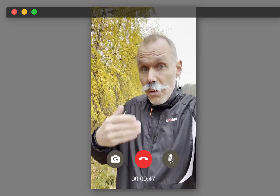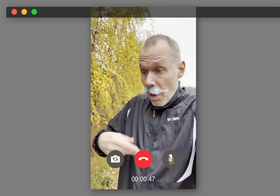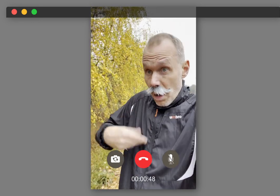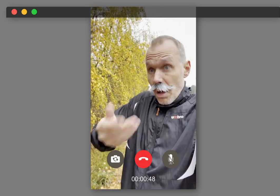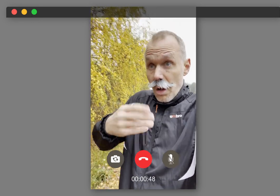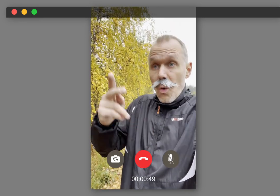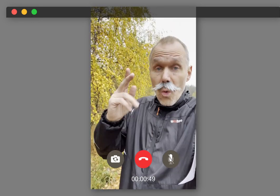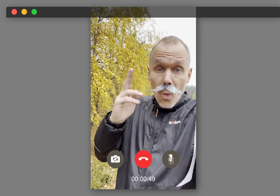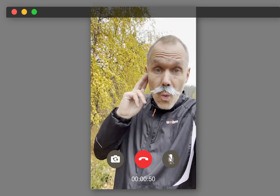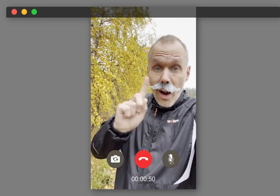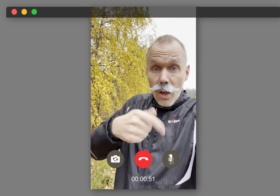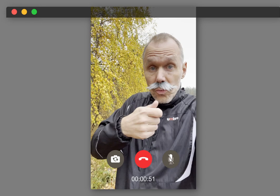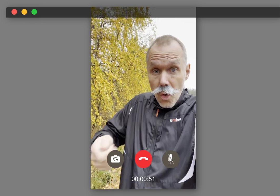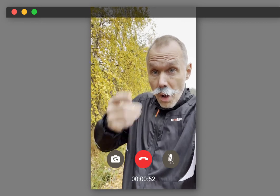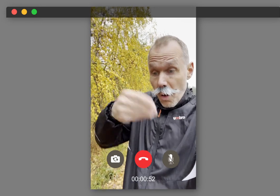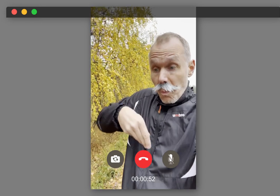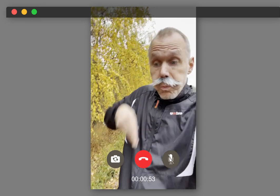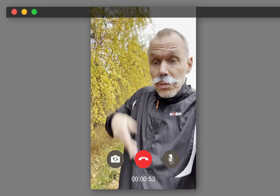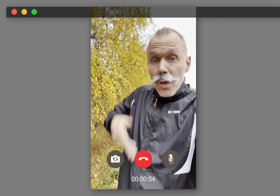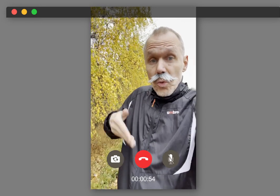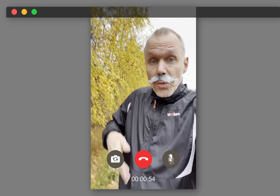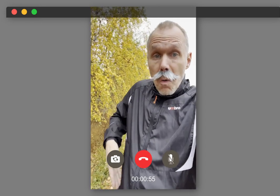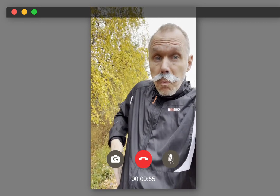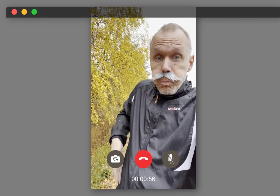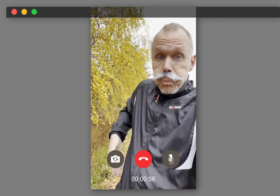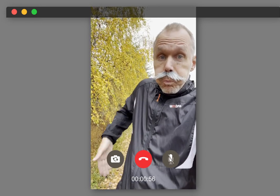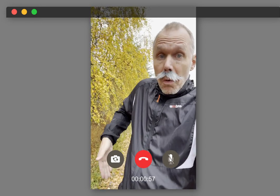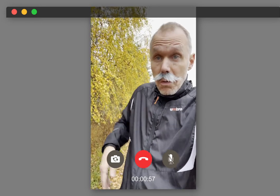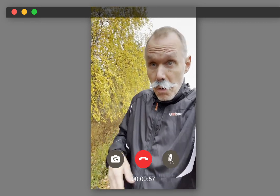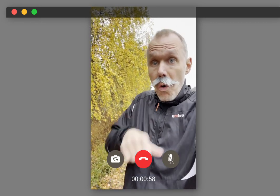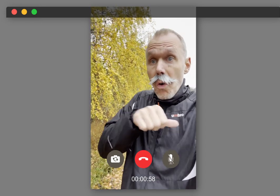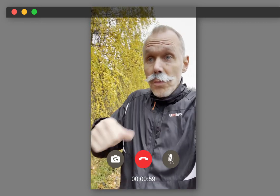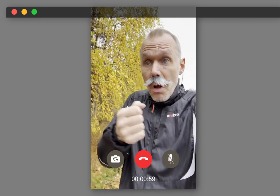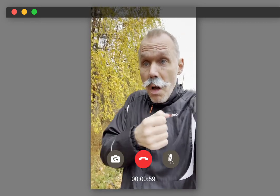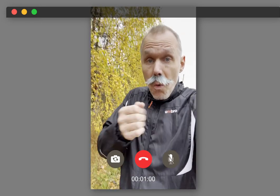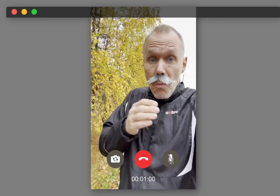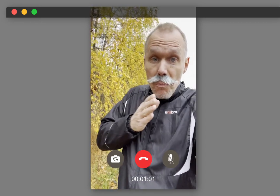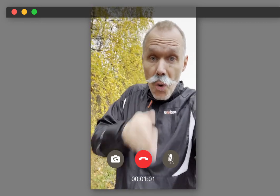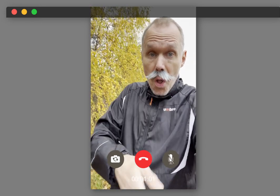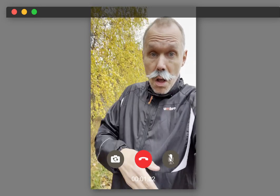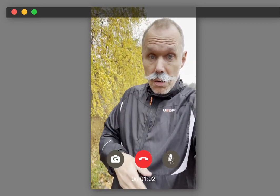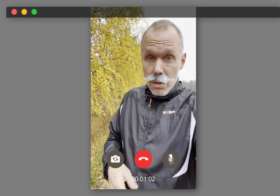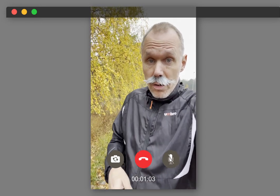Lahjoitusrahat päätyvät kuitenkin vain liiton työntekijöiden - kahvi- ja pullakassaa lihottamaan.